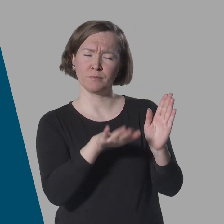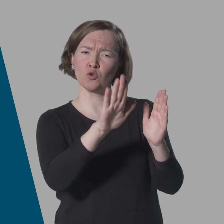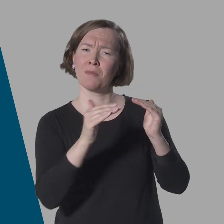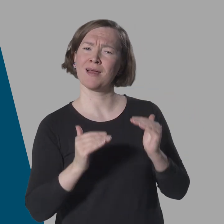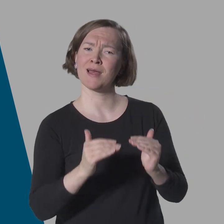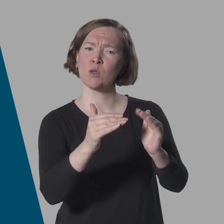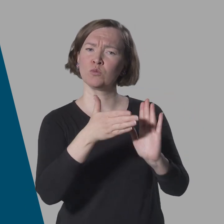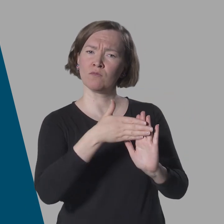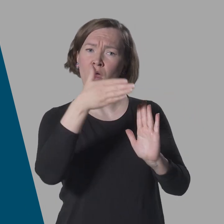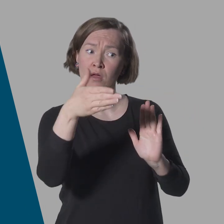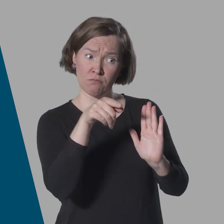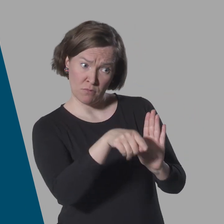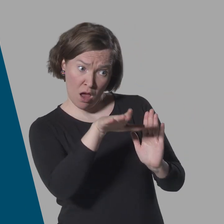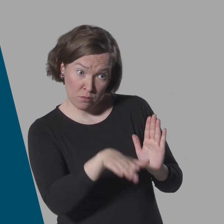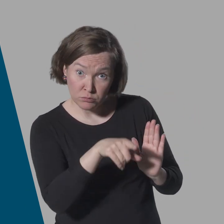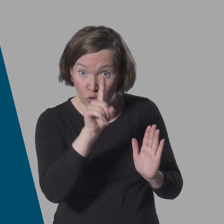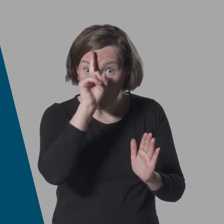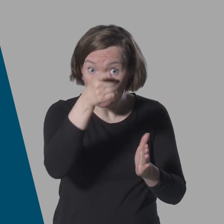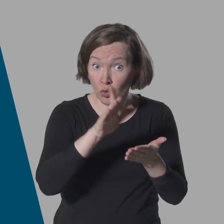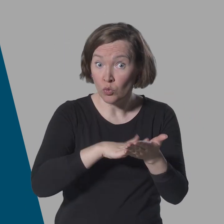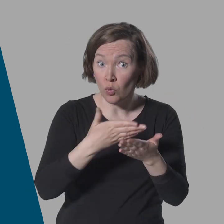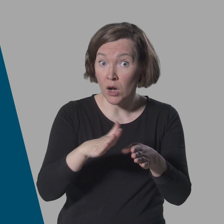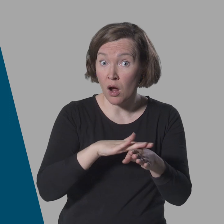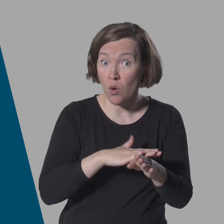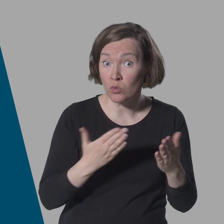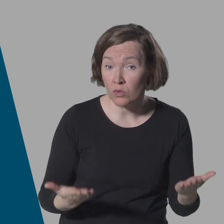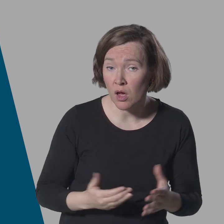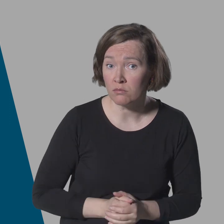lapsen kehitysvaihetta eli sitä, osaako hän jo käyttää tulkkia.